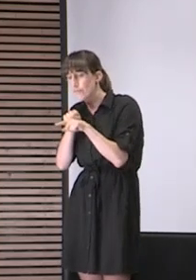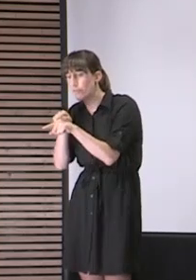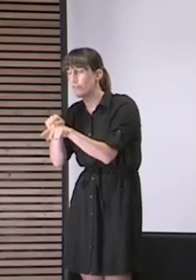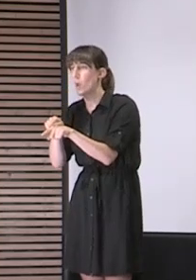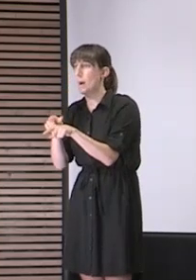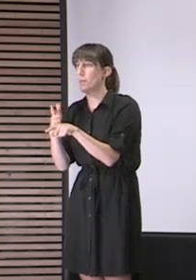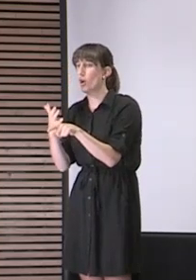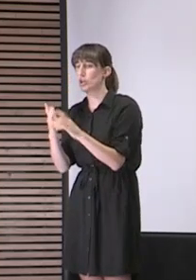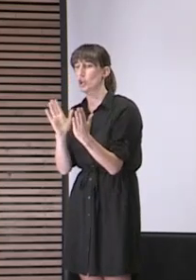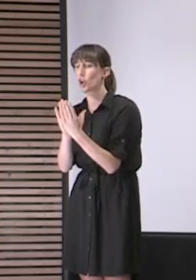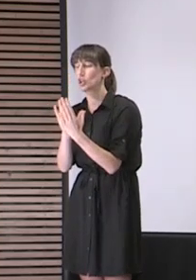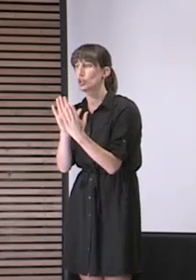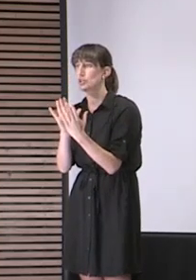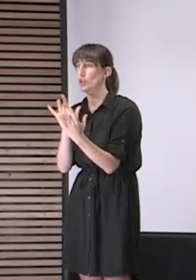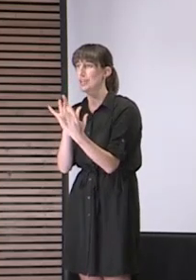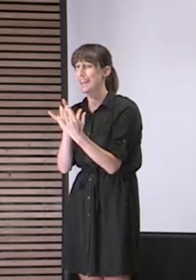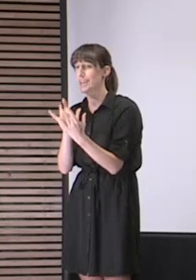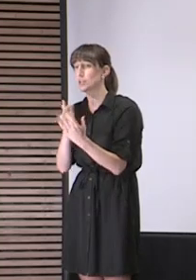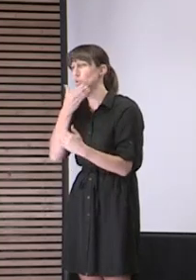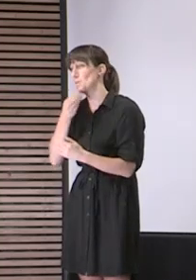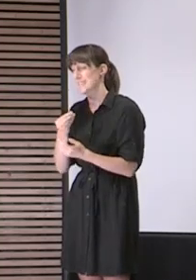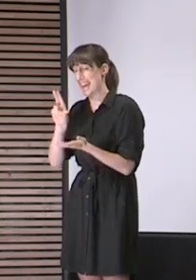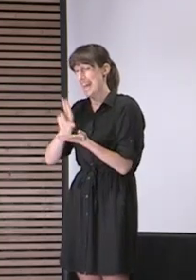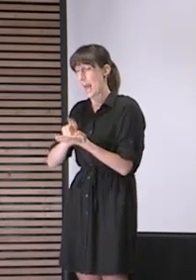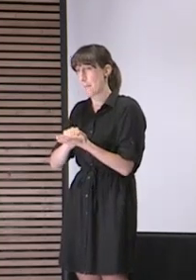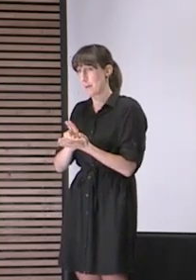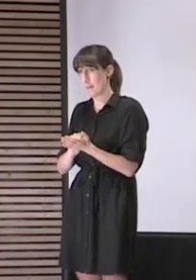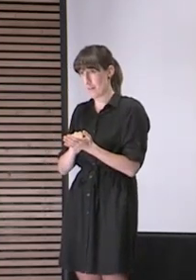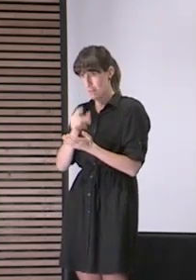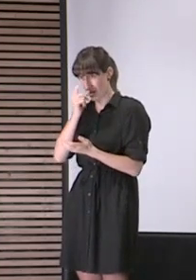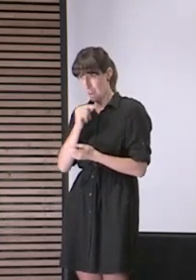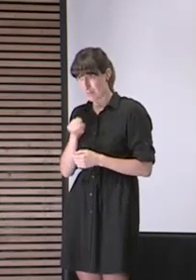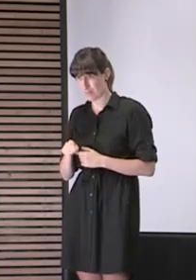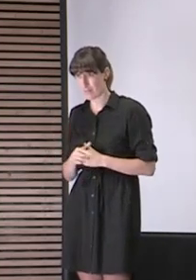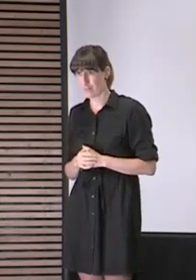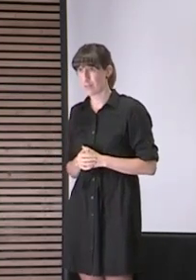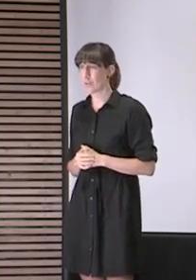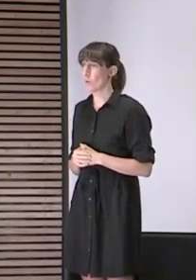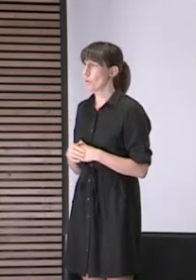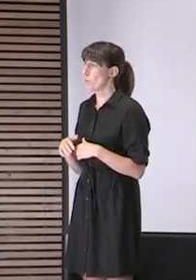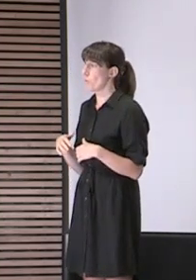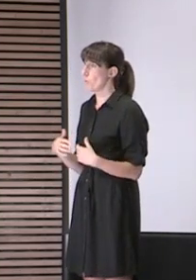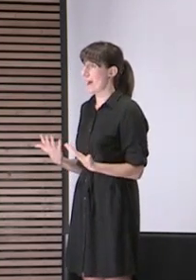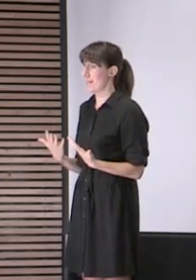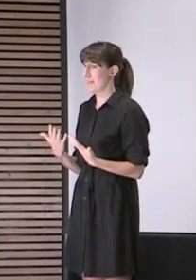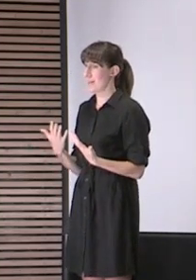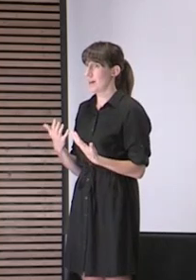necesitamos aumentarlo a mil casos al día usando